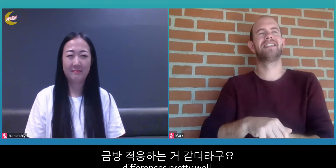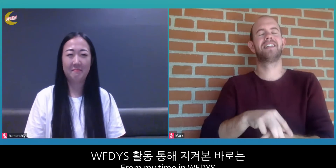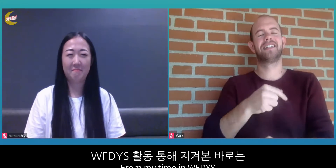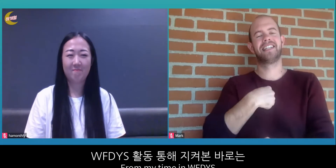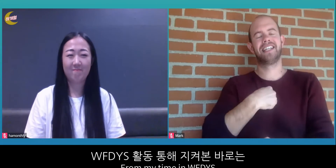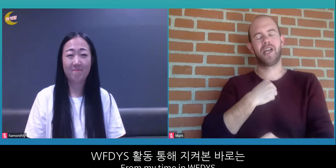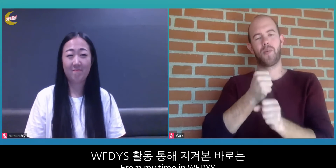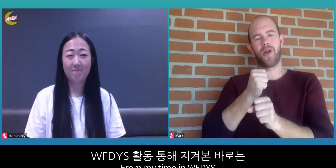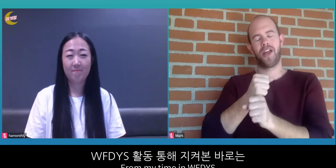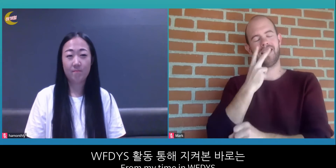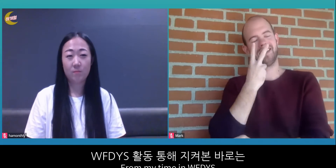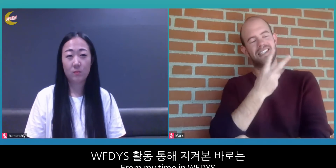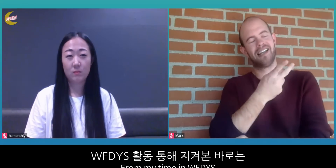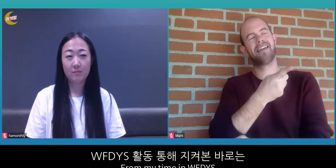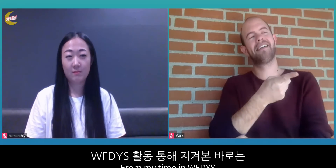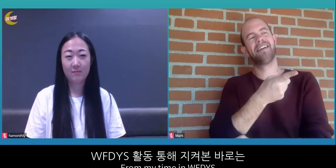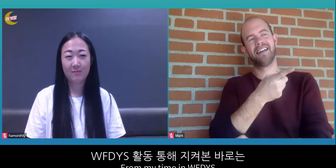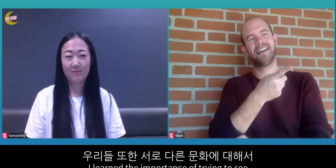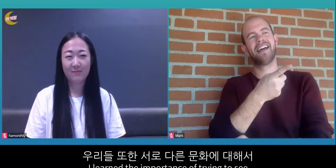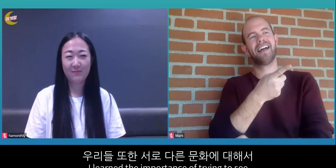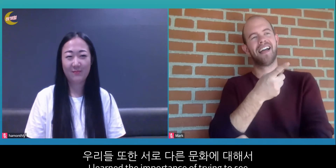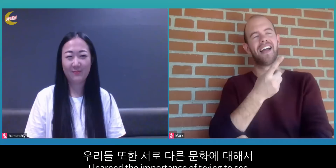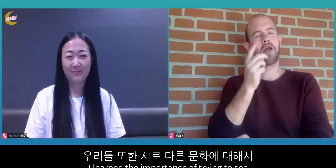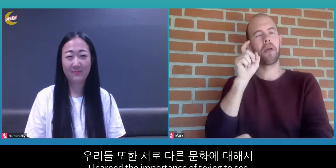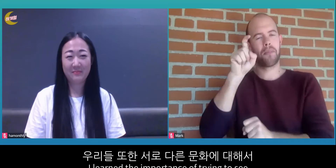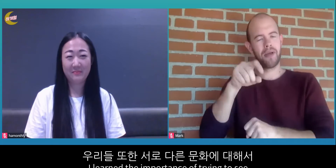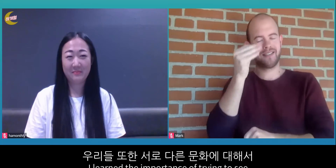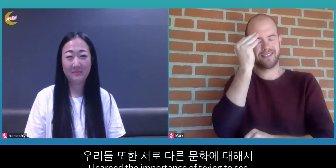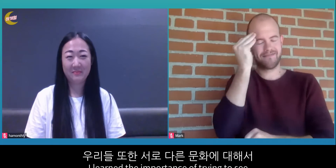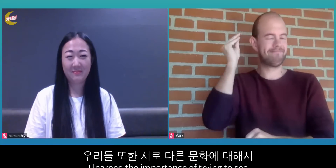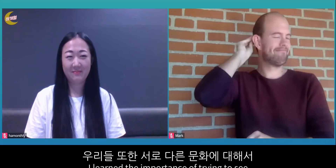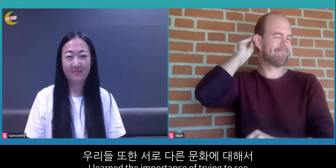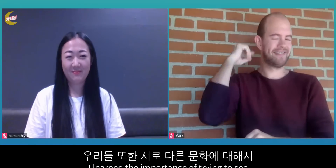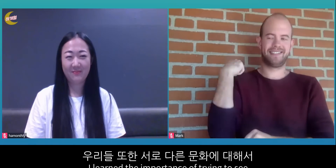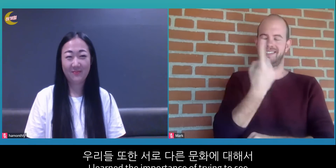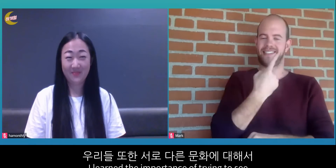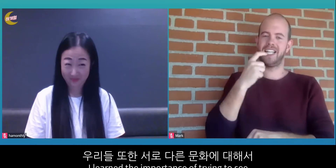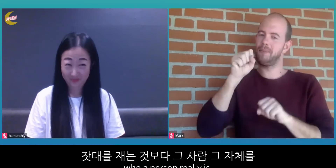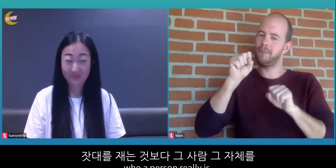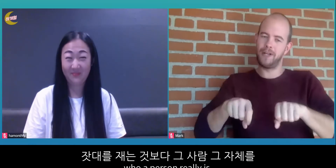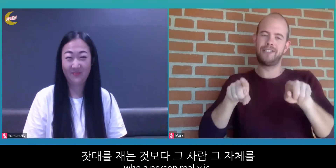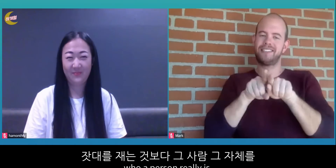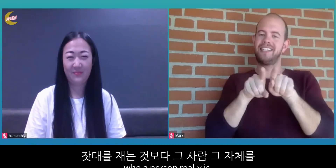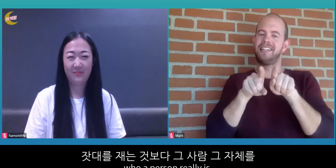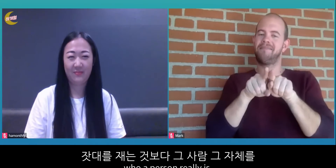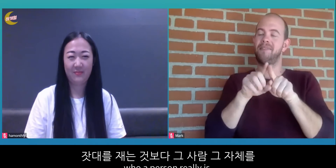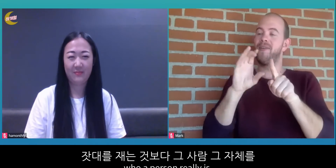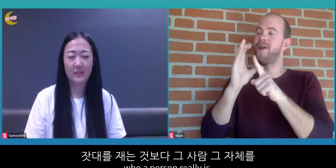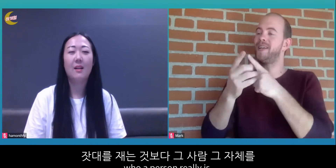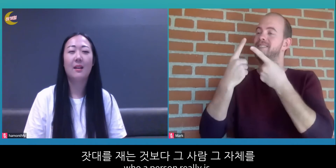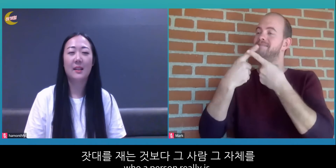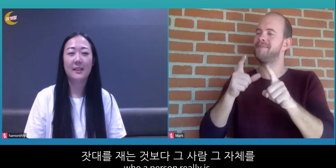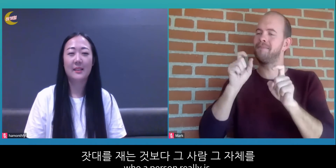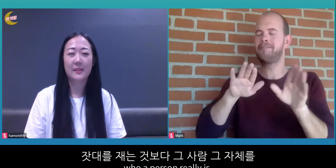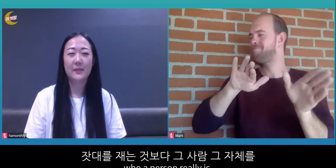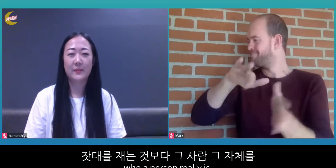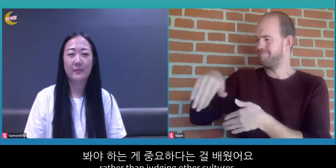WFDYSにいたときから、 他の文化を判断するの で はなく 、人が実際に誰であるかを確認することの重要性を学びました